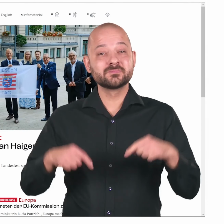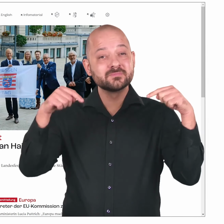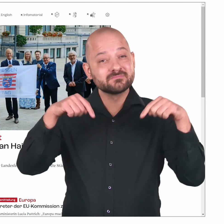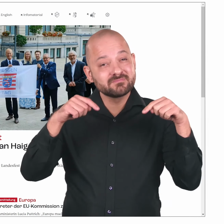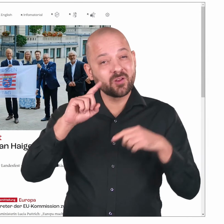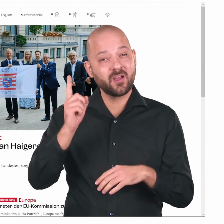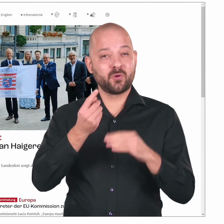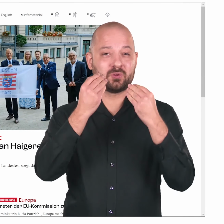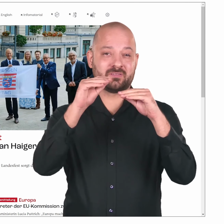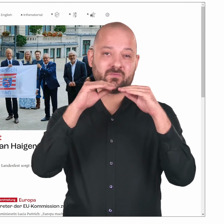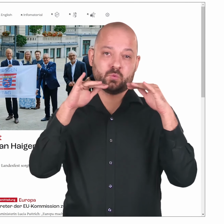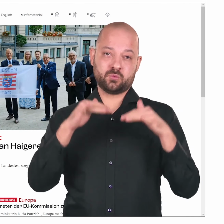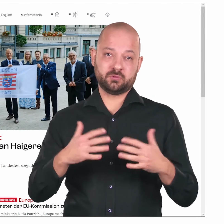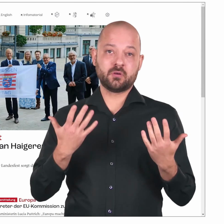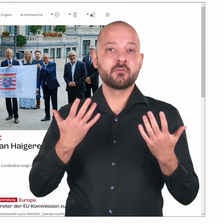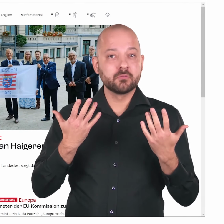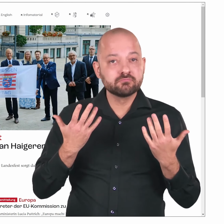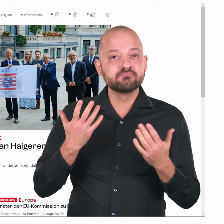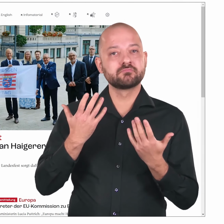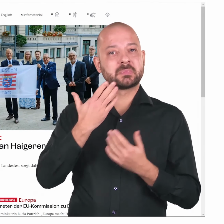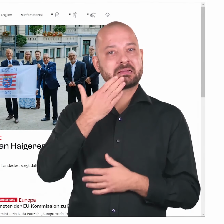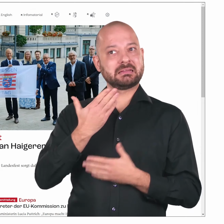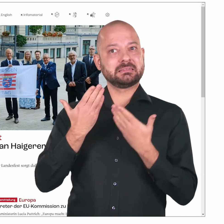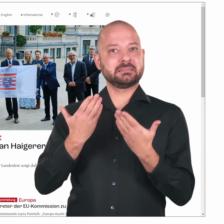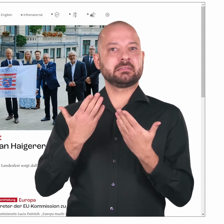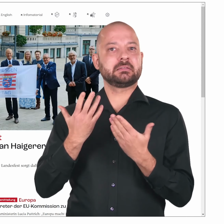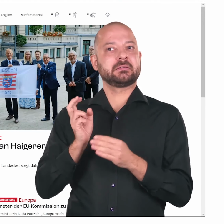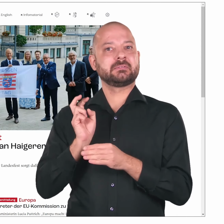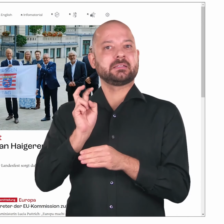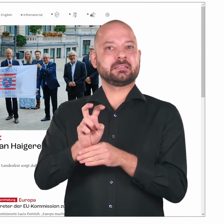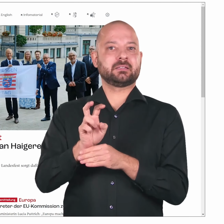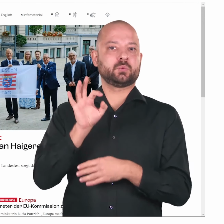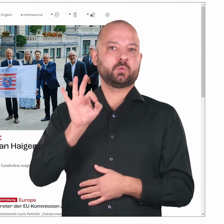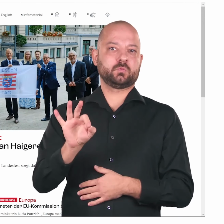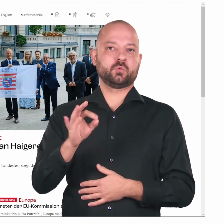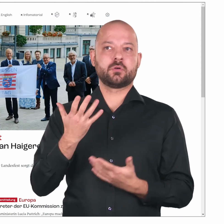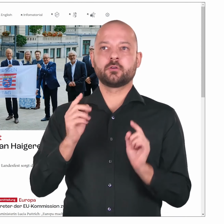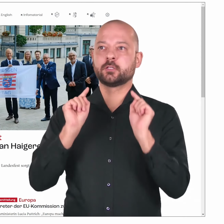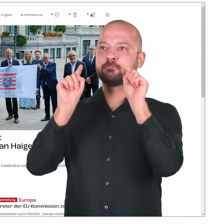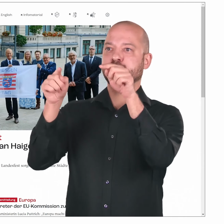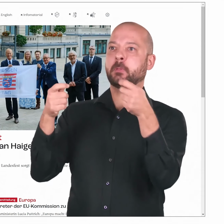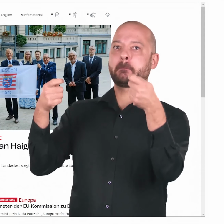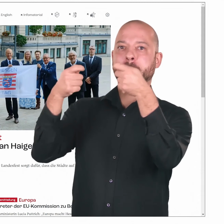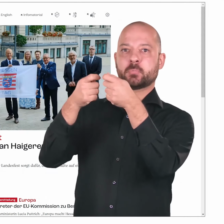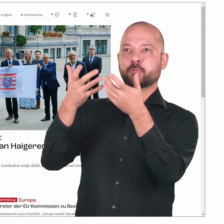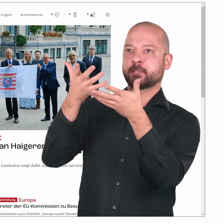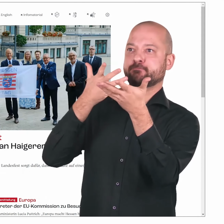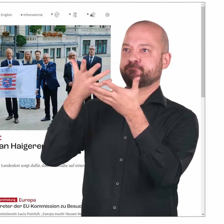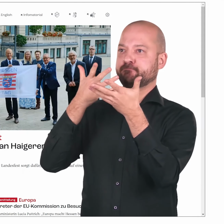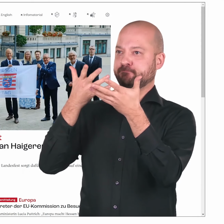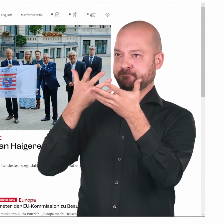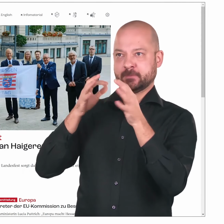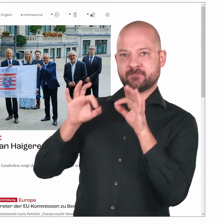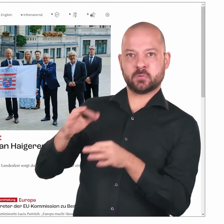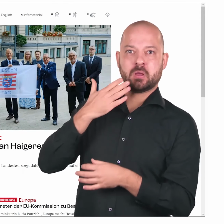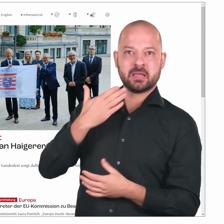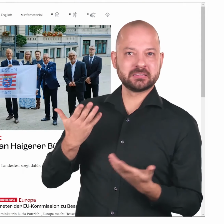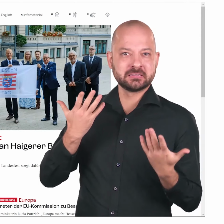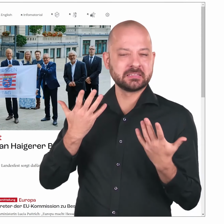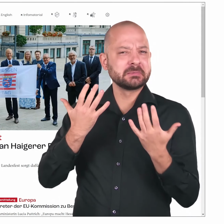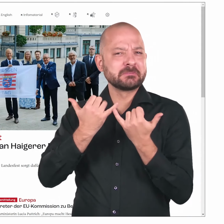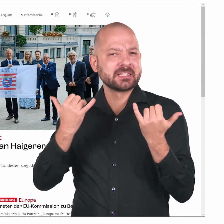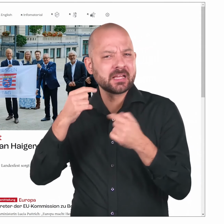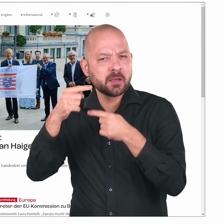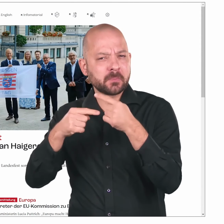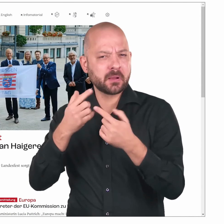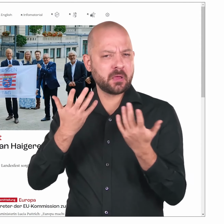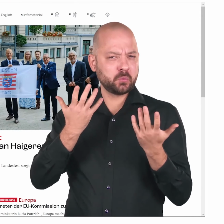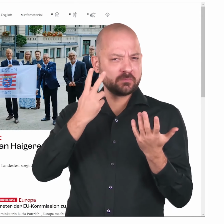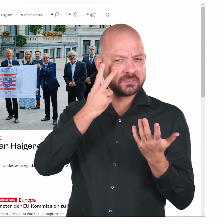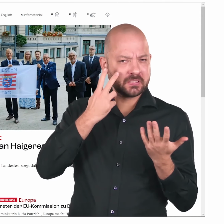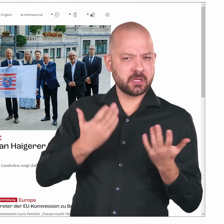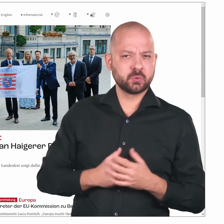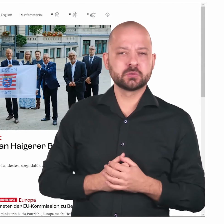Sie erfahren zudem, wie Hessen im Bund,